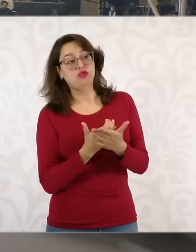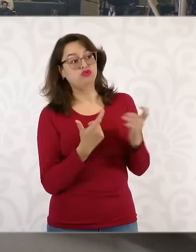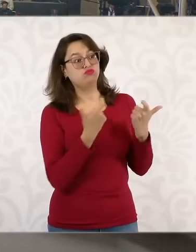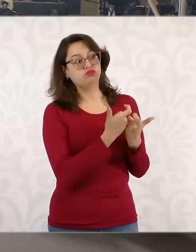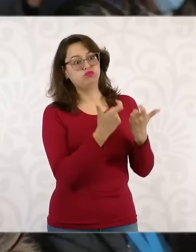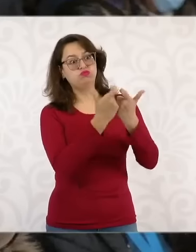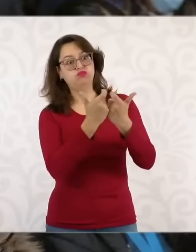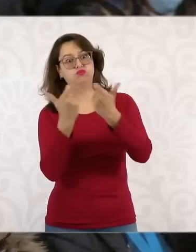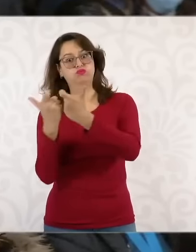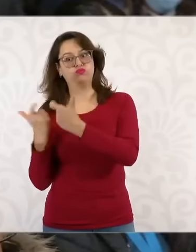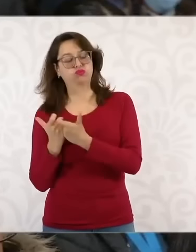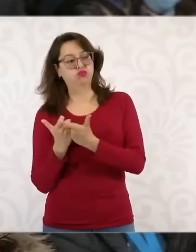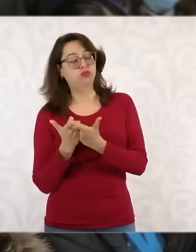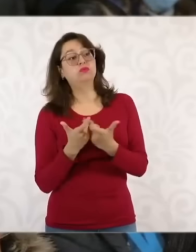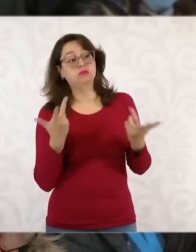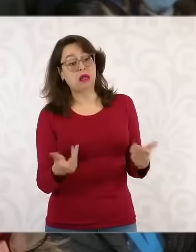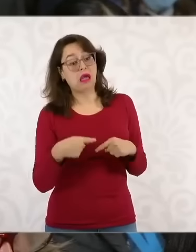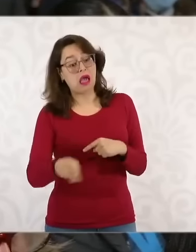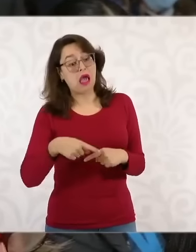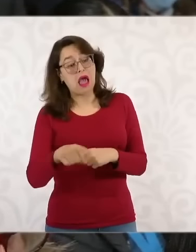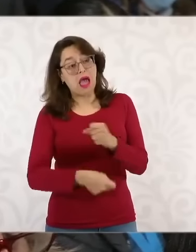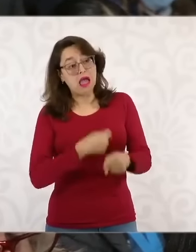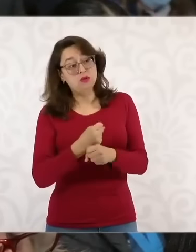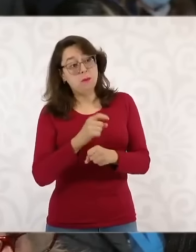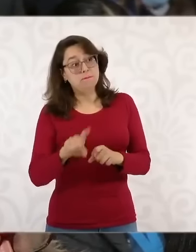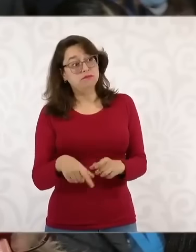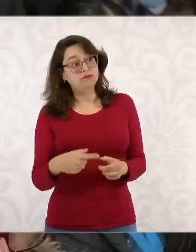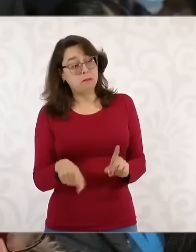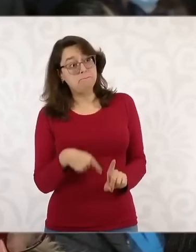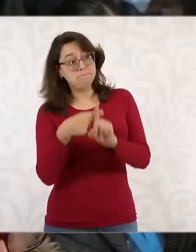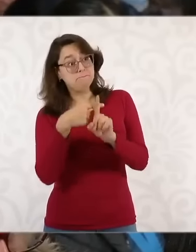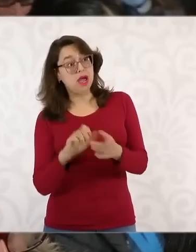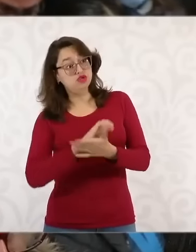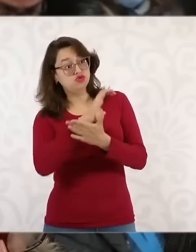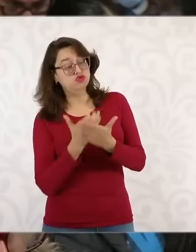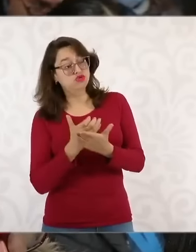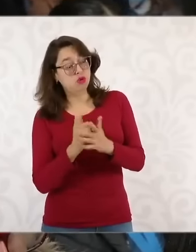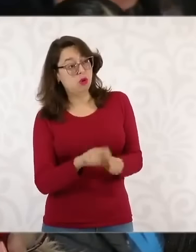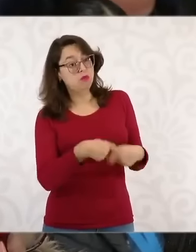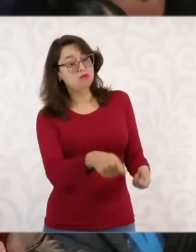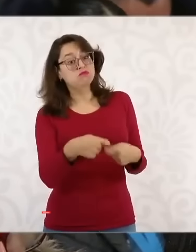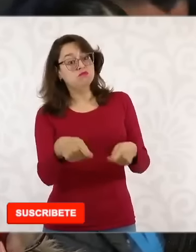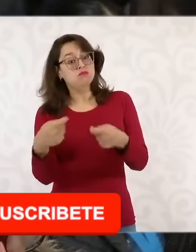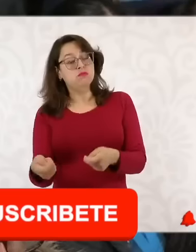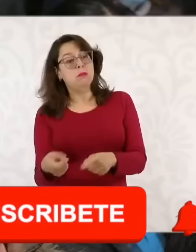eh más antes de que concluya este año y cuáles serán las metas de producción en gas y petróleo?